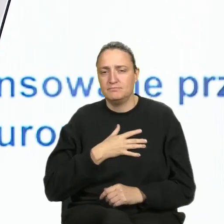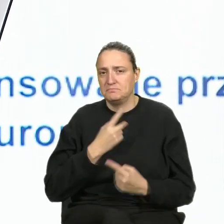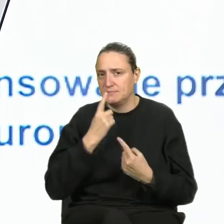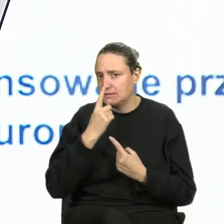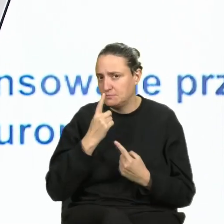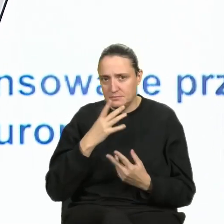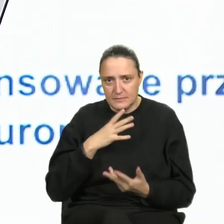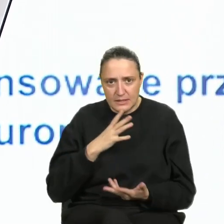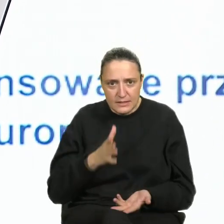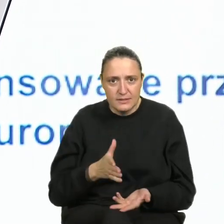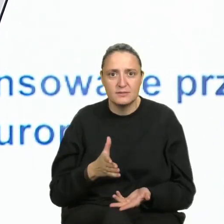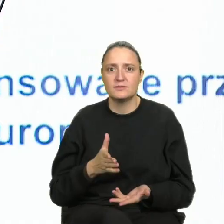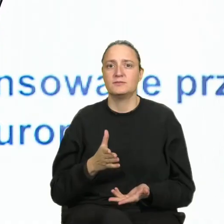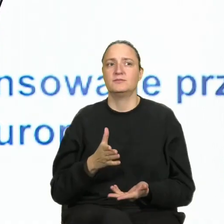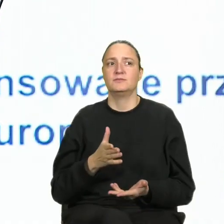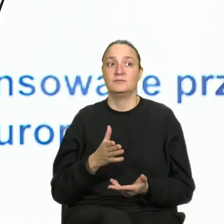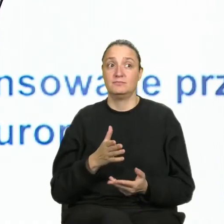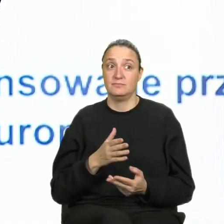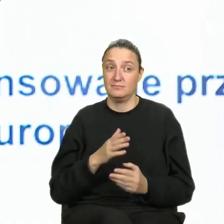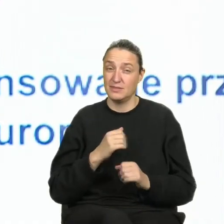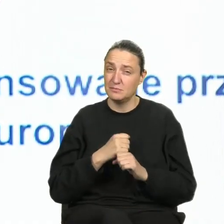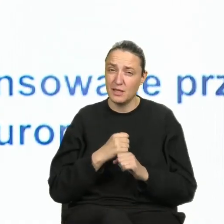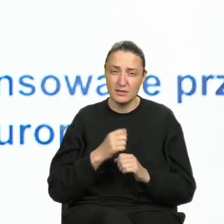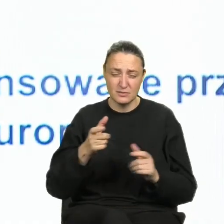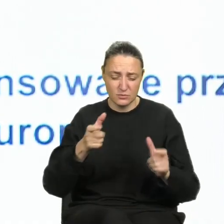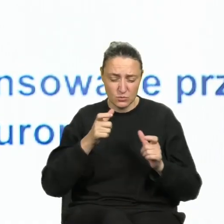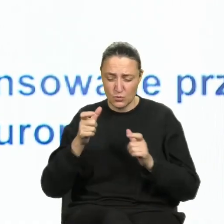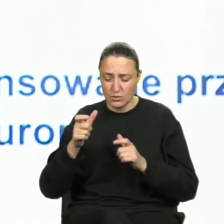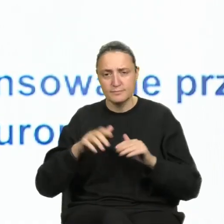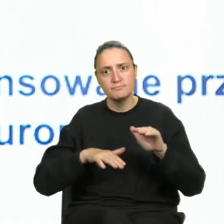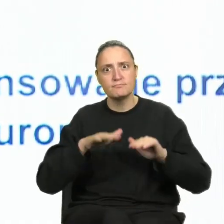a poziom prac był naprawdę bardzo różnorodny i wysoki.